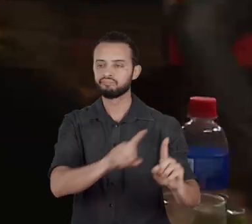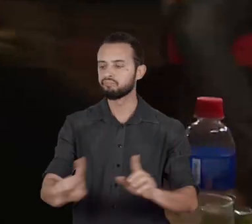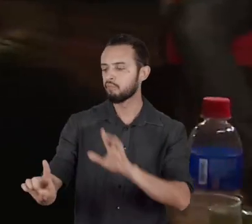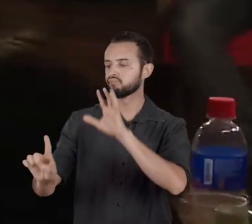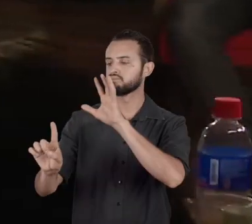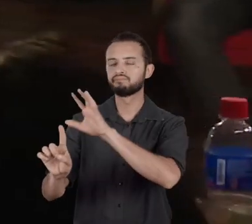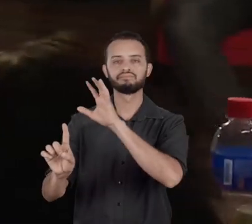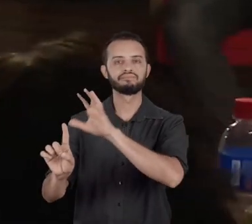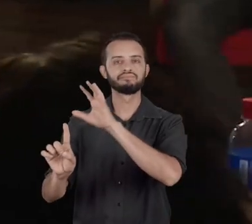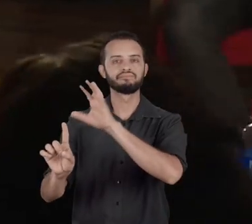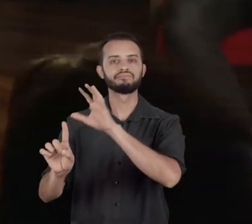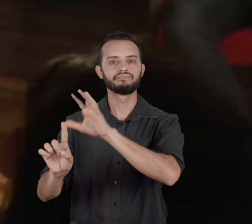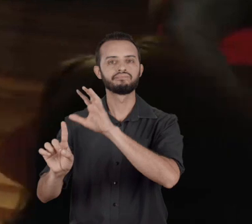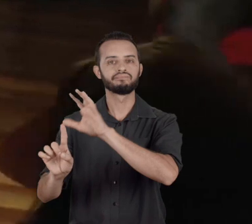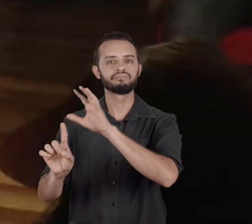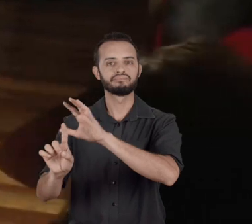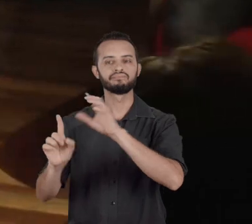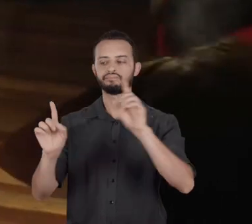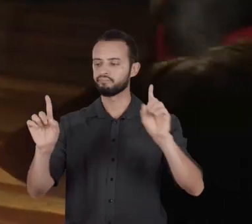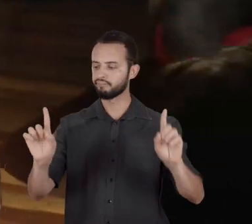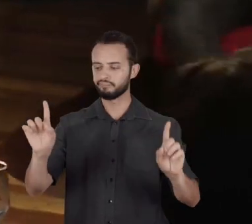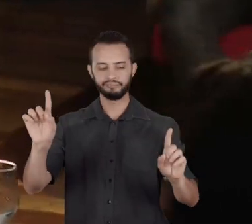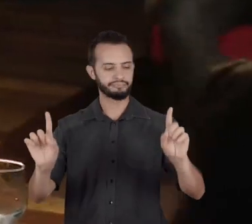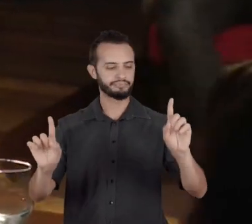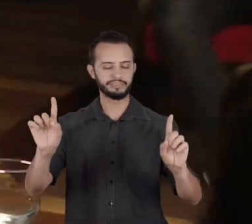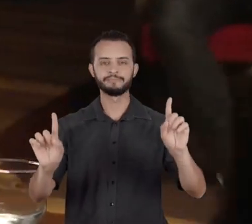assim como não há mais um lugar natural para os seus desejos.